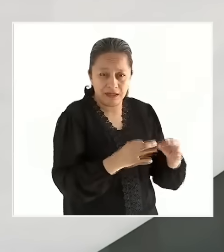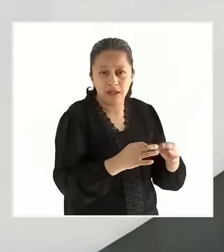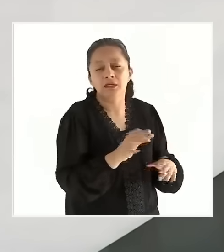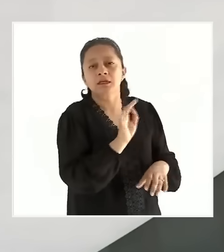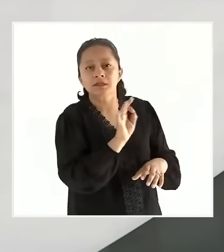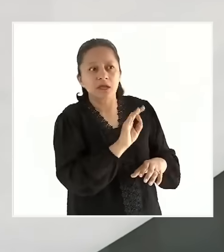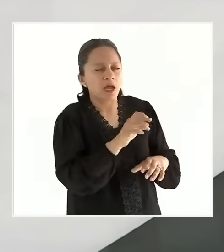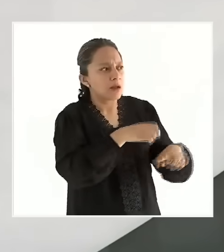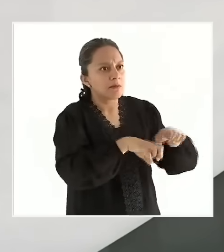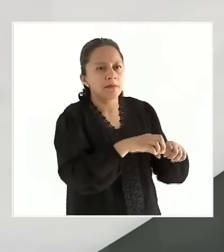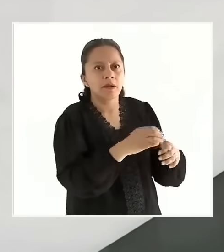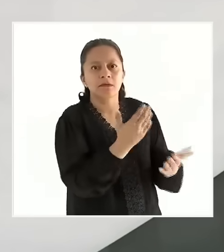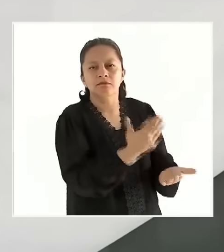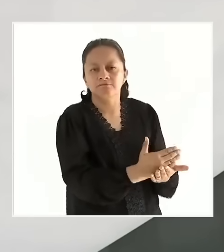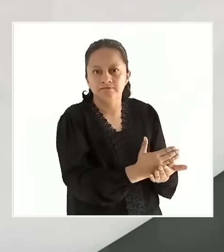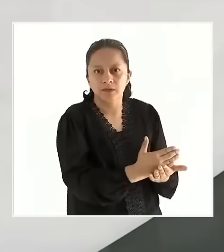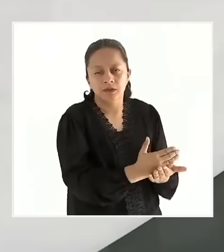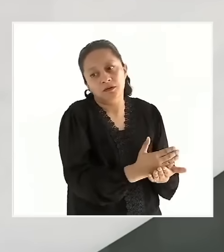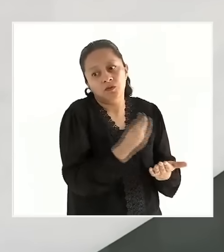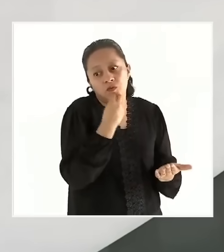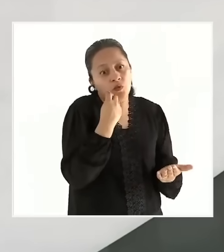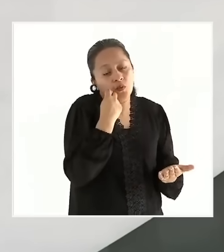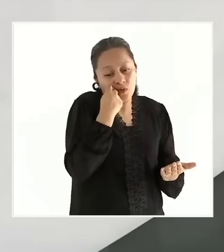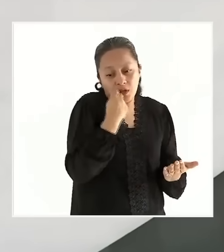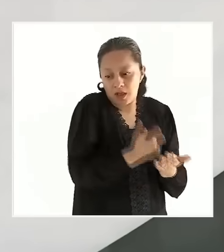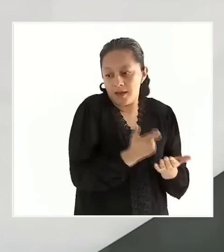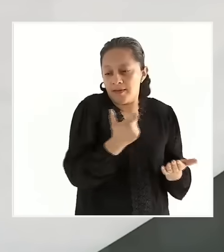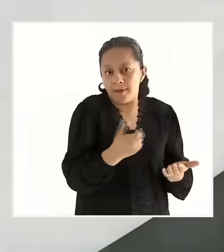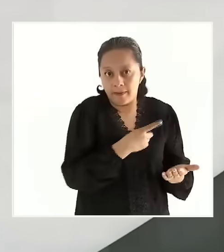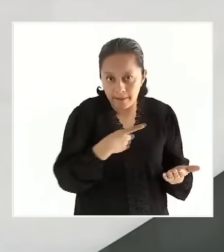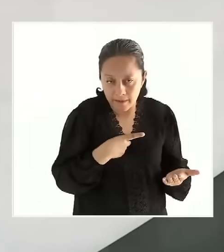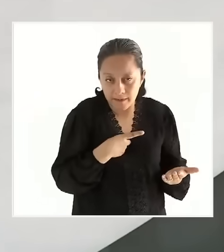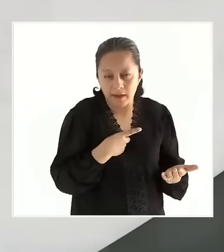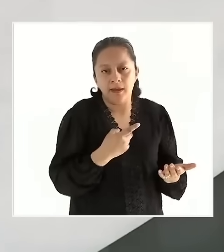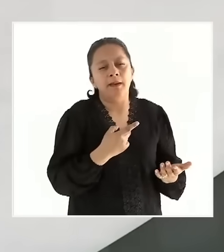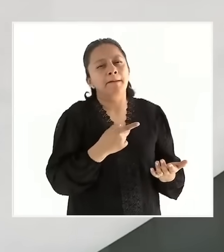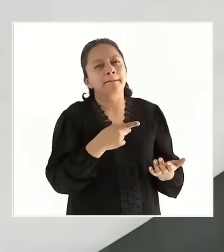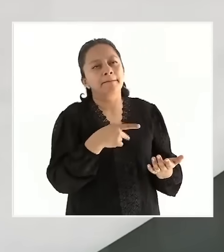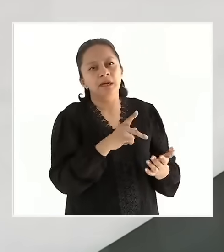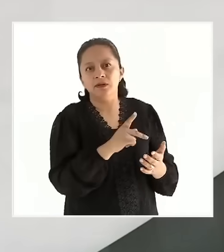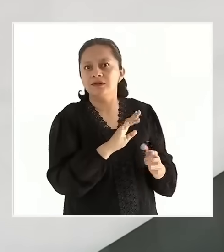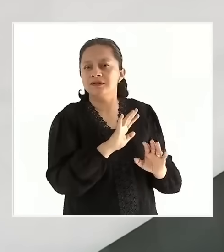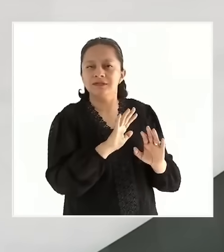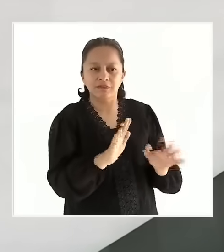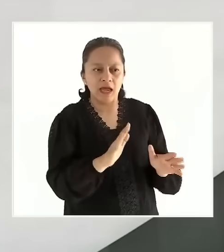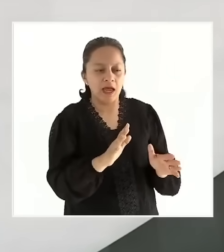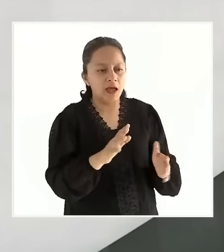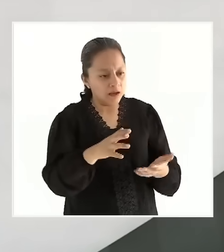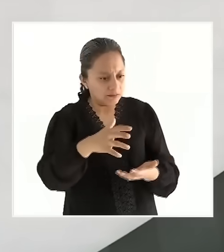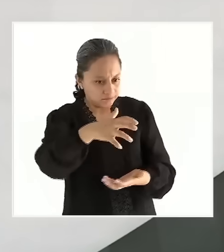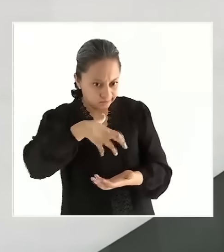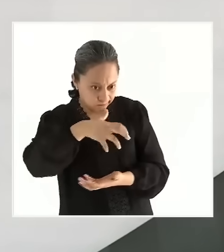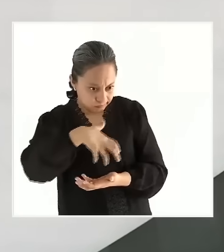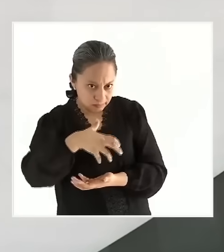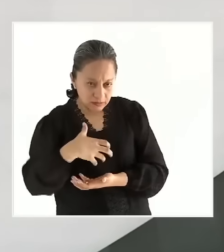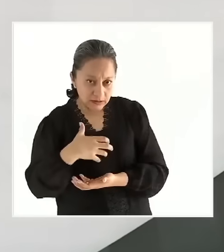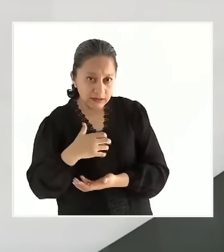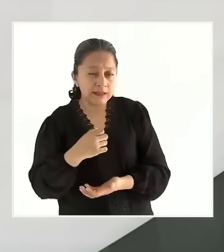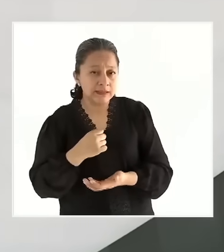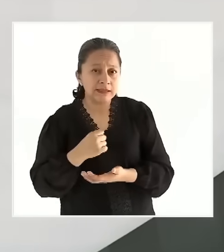de todas maneras se les paga y ya cumplieron con su inversión, ya tienen rentable la planta y se le